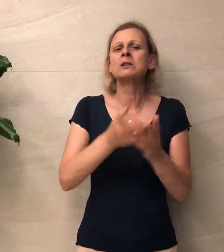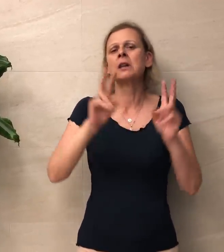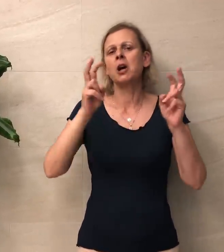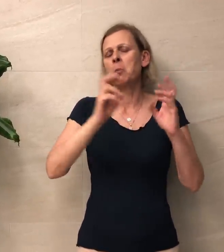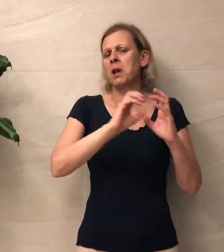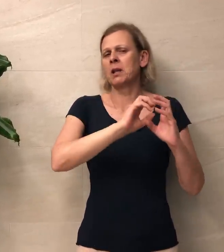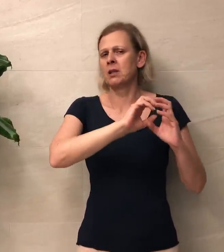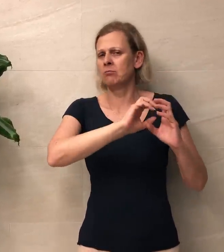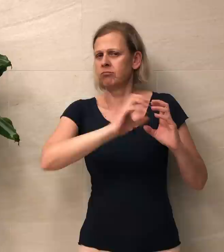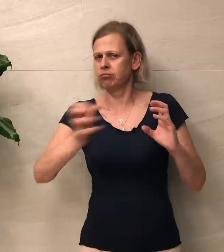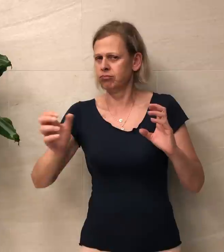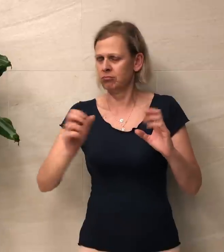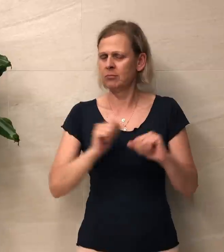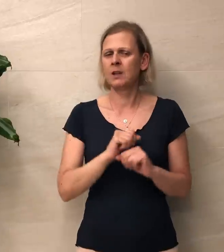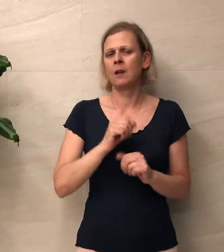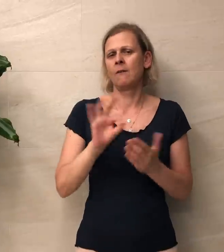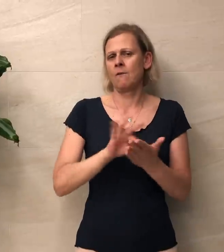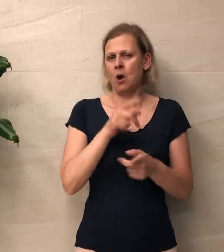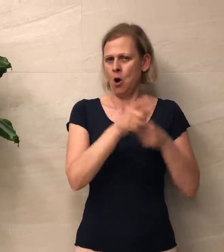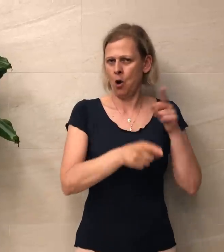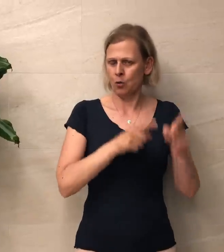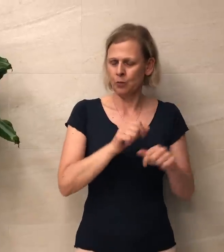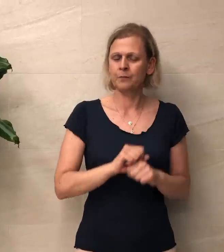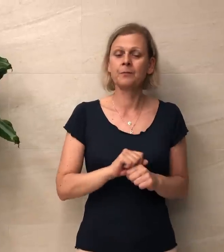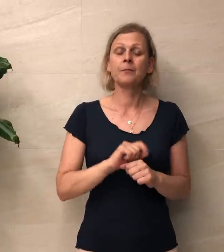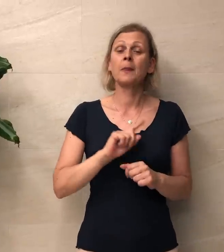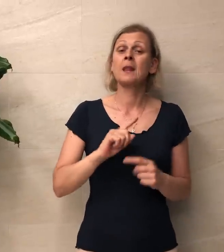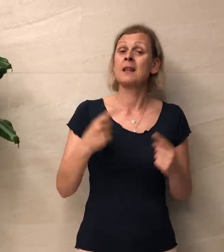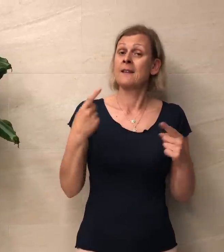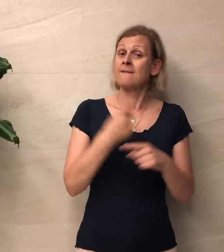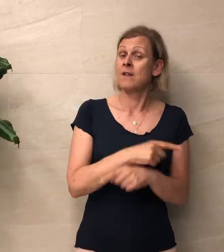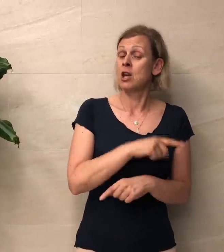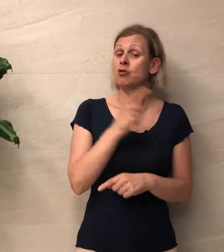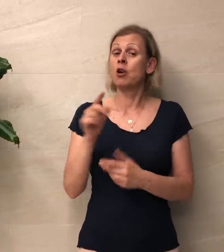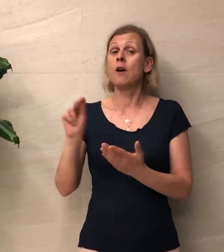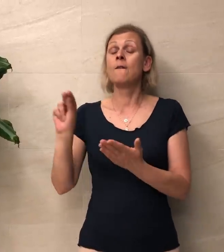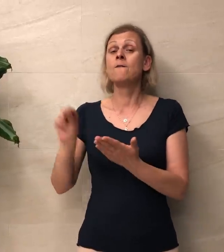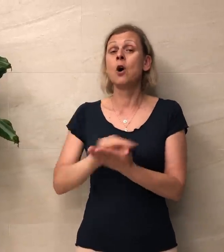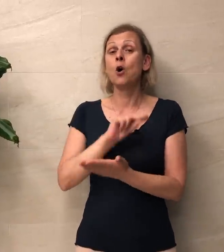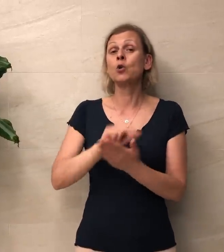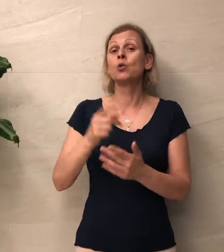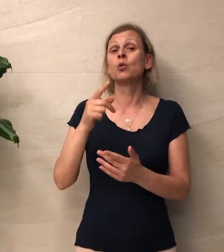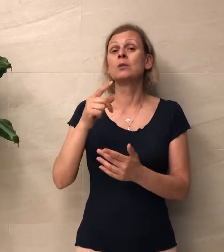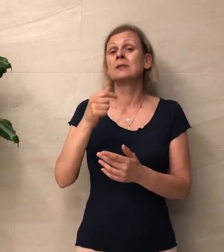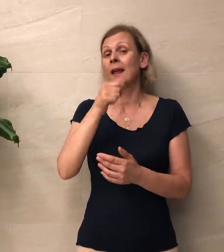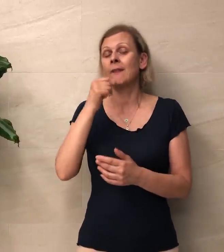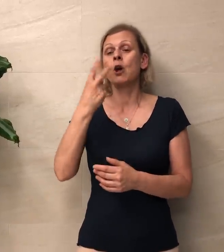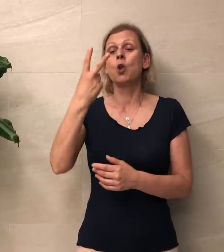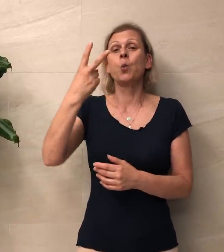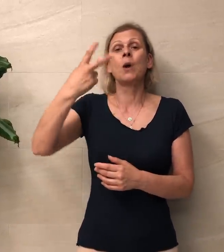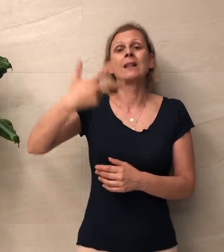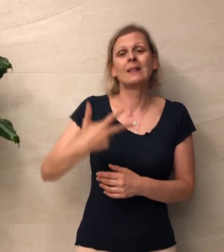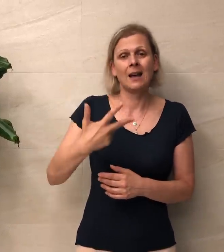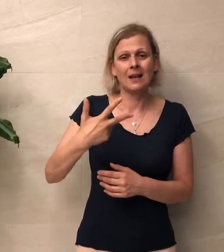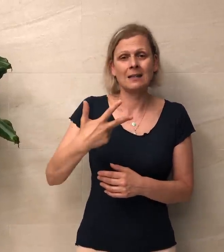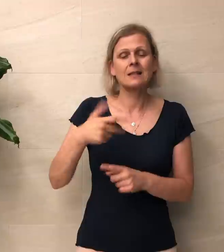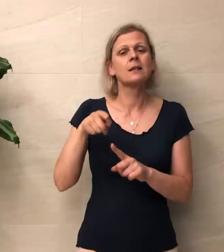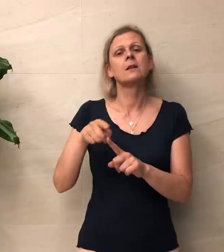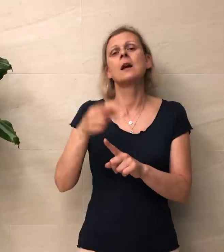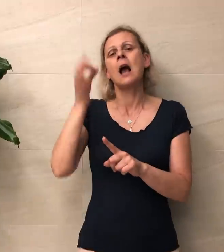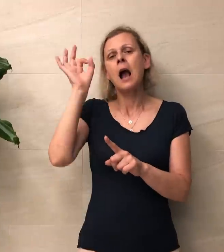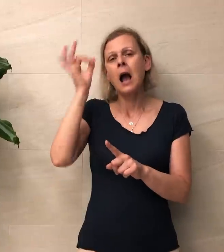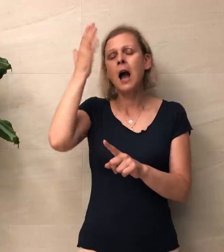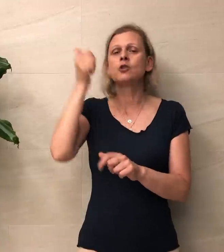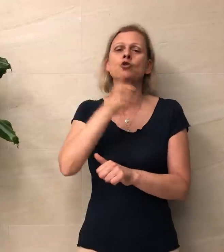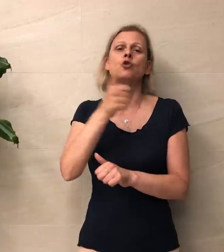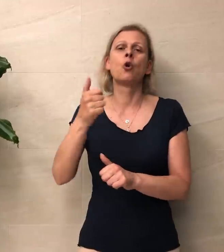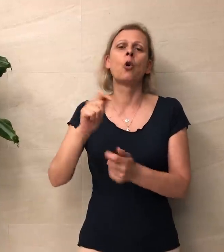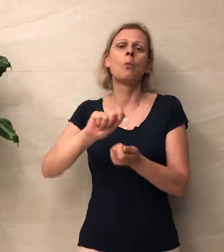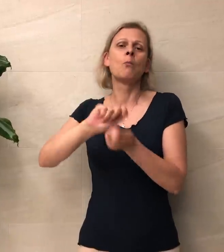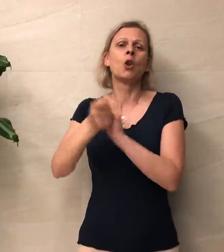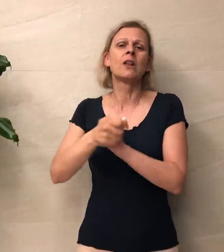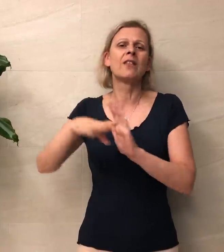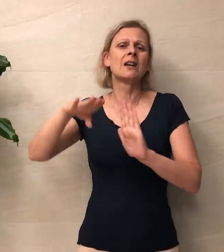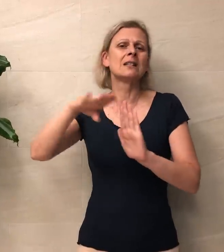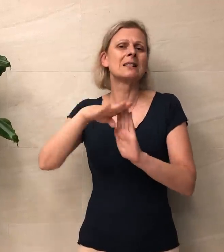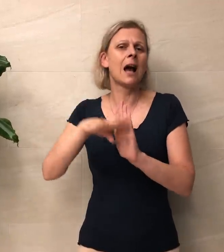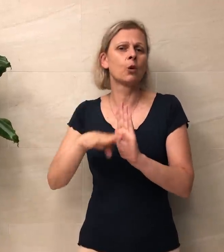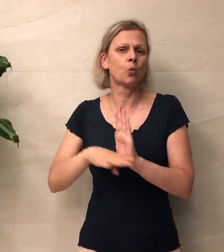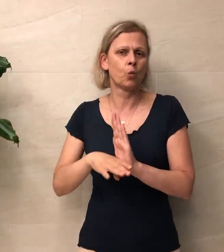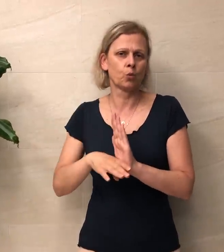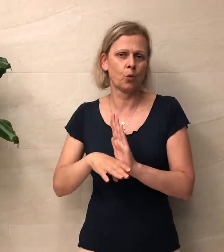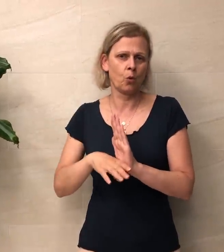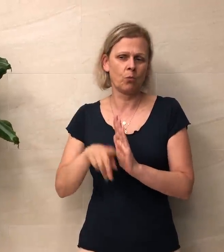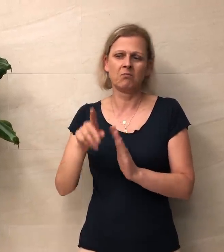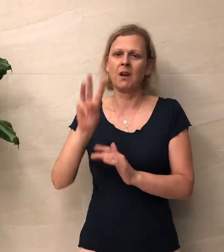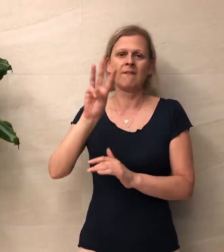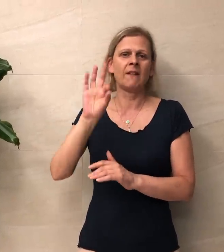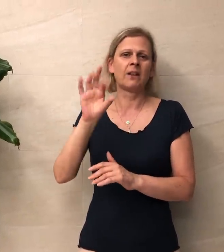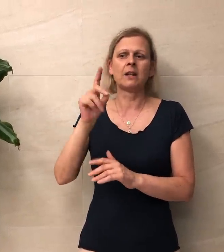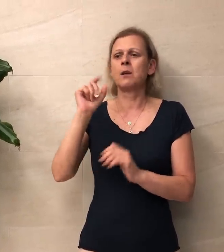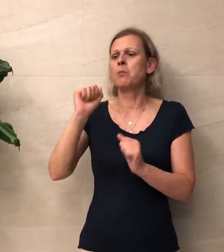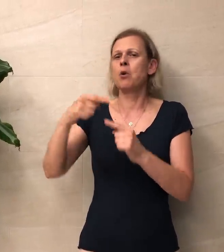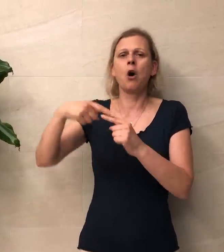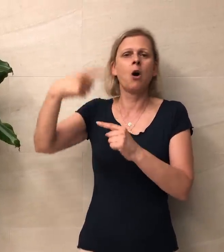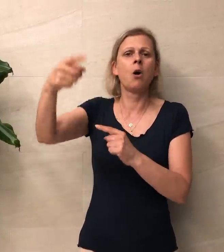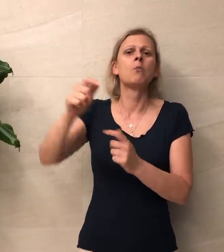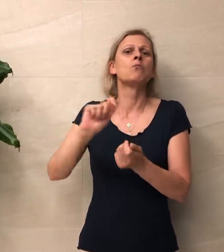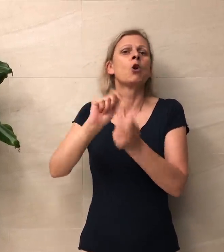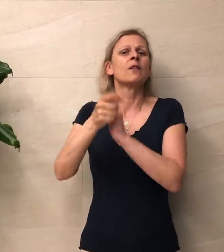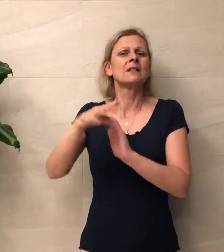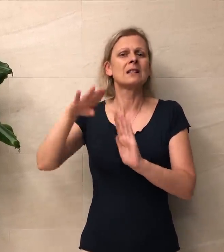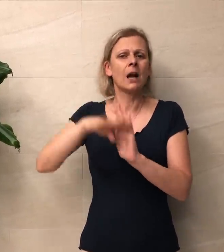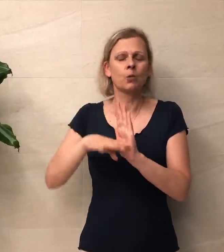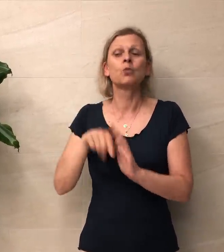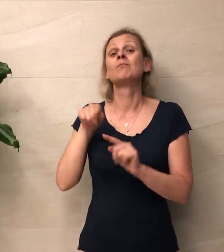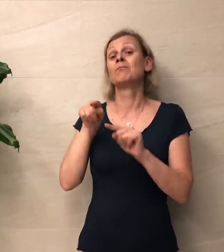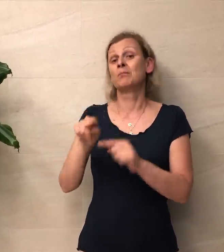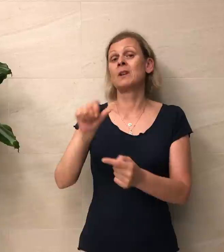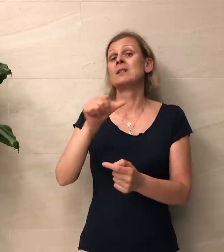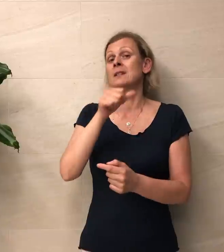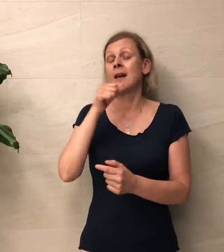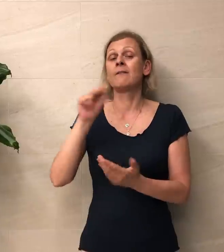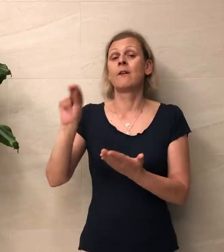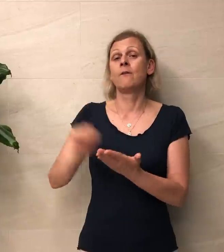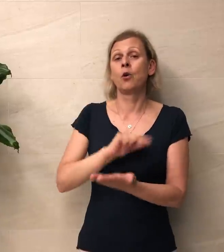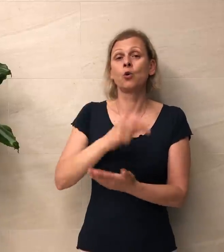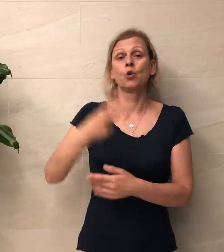concernenti una serie di tematiche. Invece, ad esempio, in caso in cui la WFD decidesse di apportare delle modifiche allo Statuto, sarà necessario raggiungere i